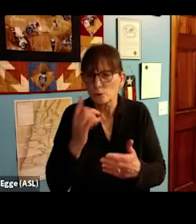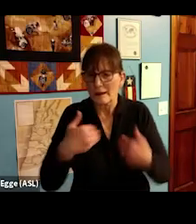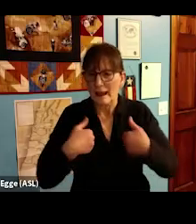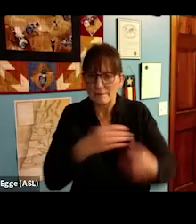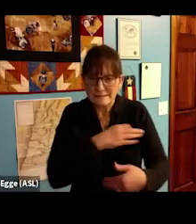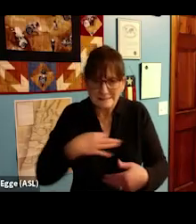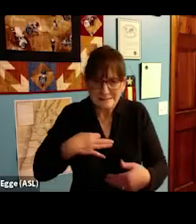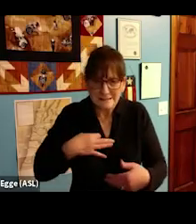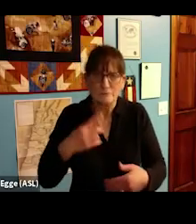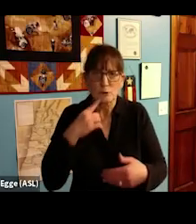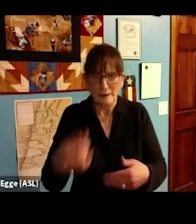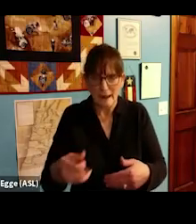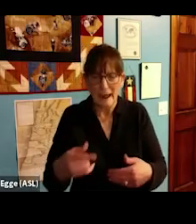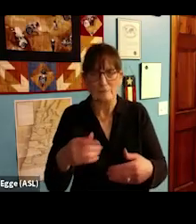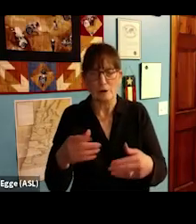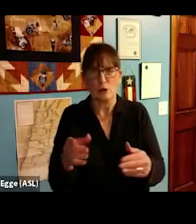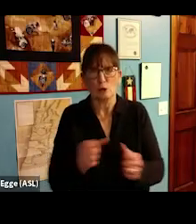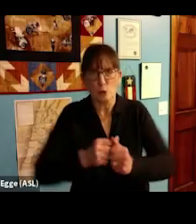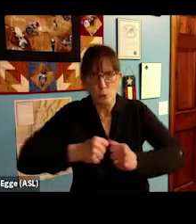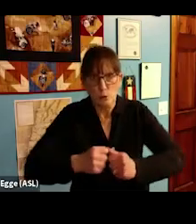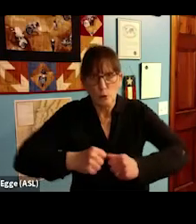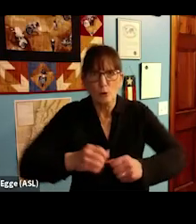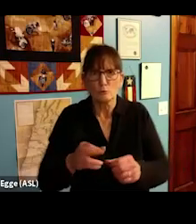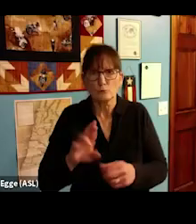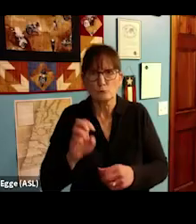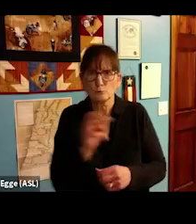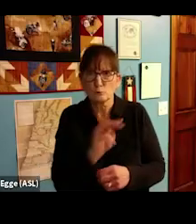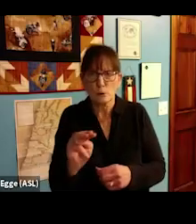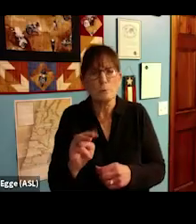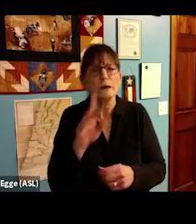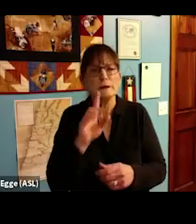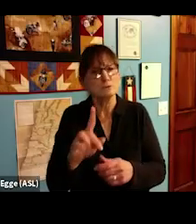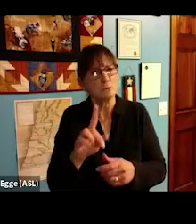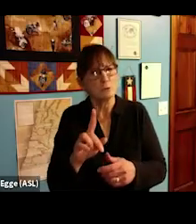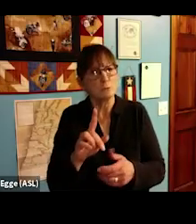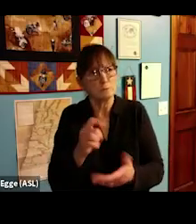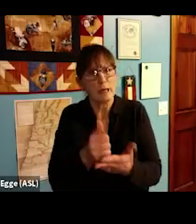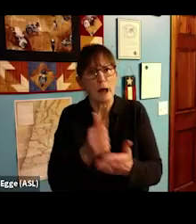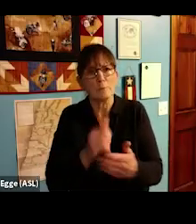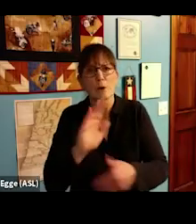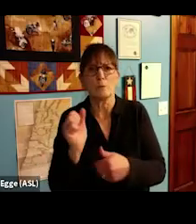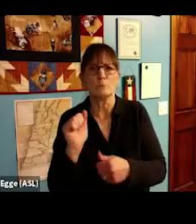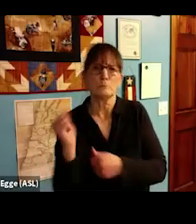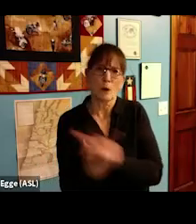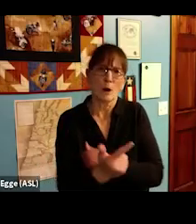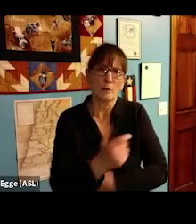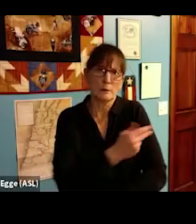y norte de Nueva Jersey, promoviendo todos nuestros programas y servicios y educando a los habitantes de Nueva Jersey